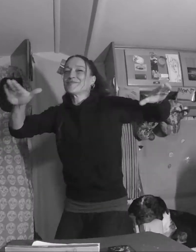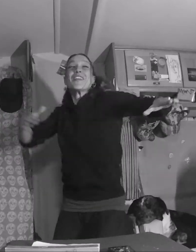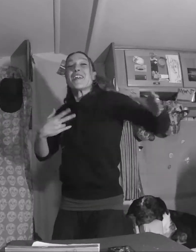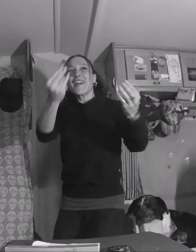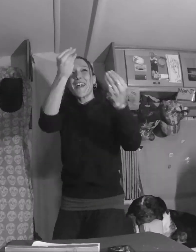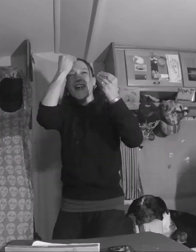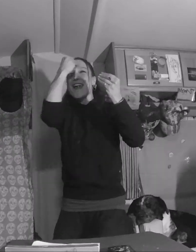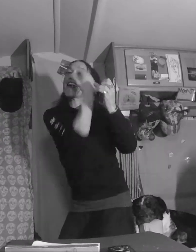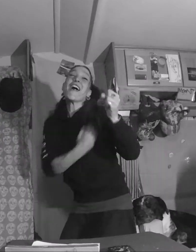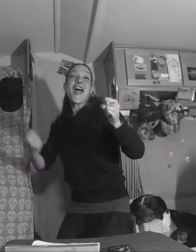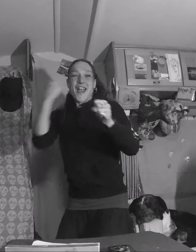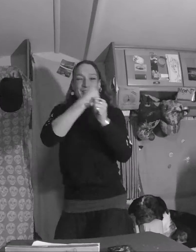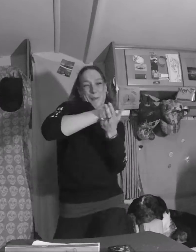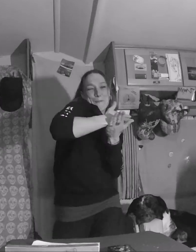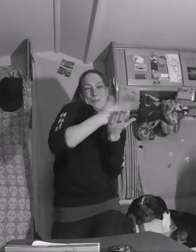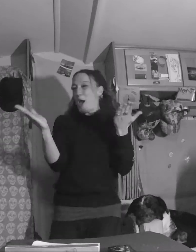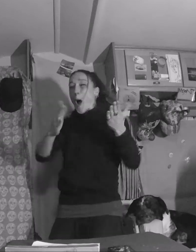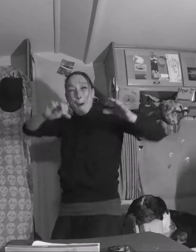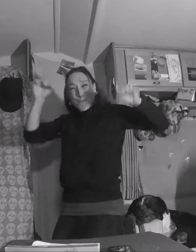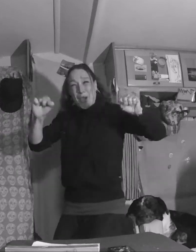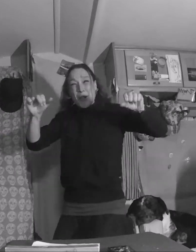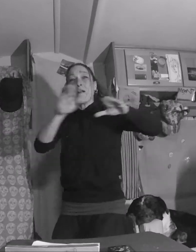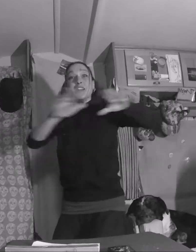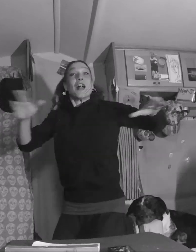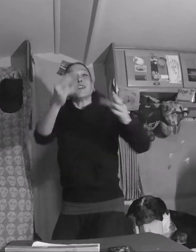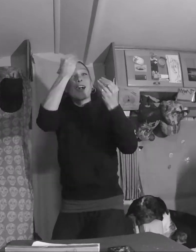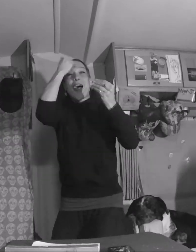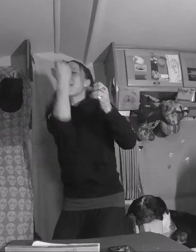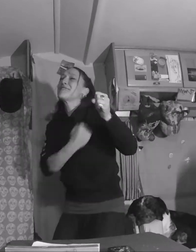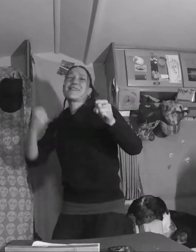La scène, elle nous enseigne qu'on peut tout créer!